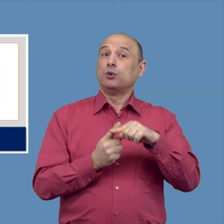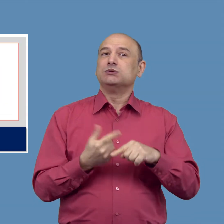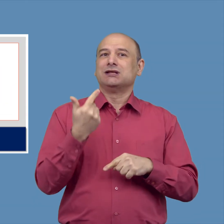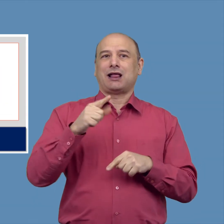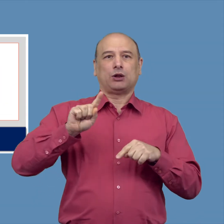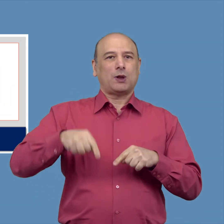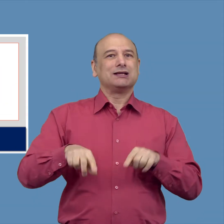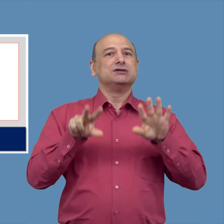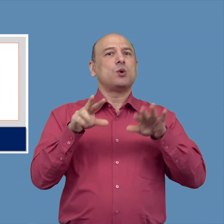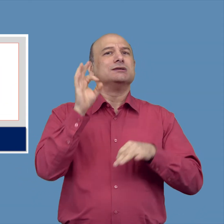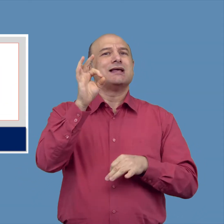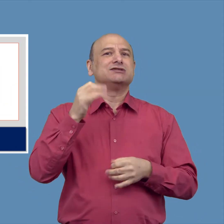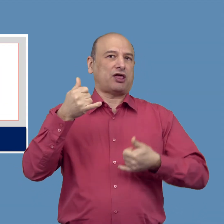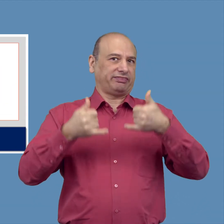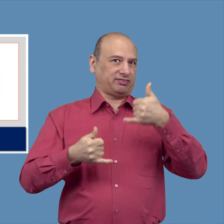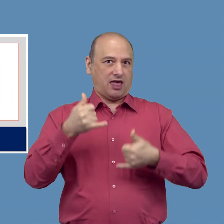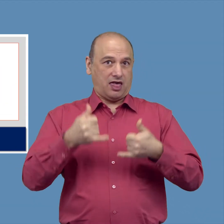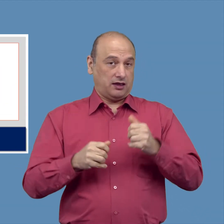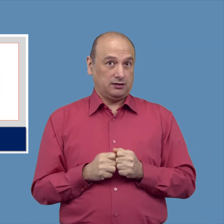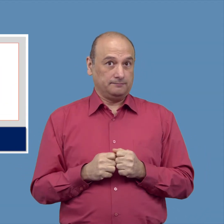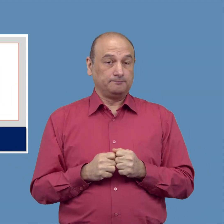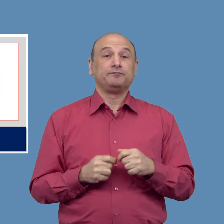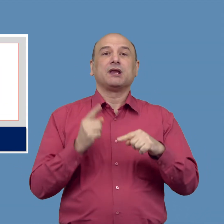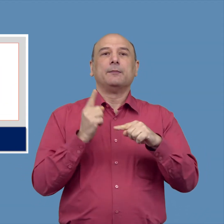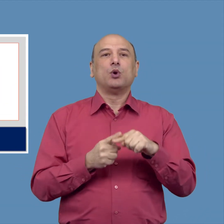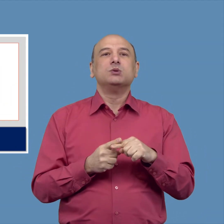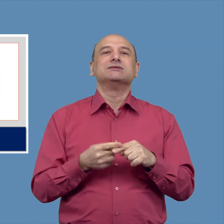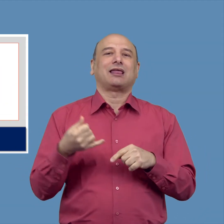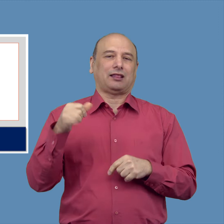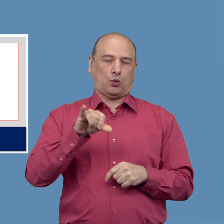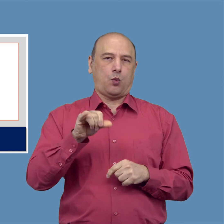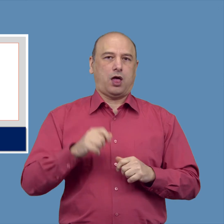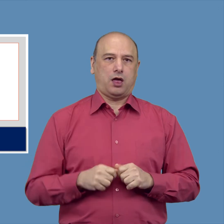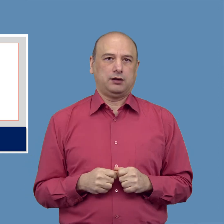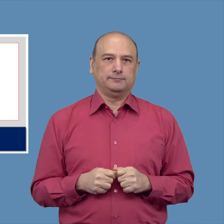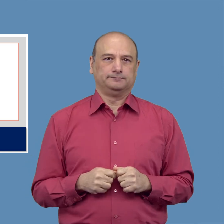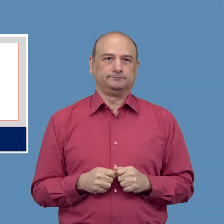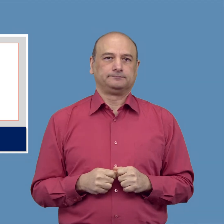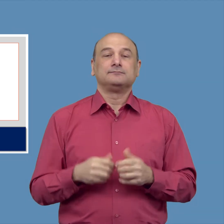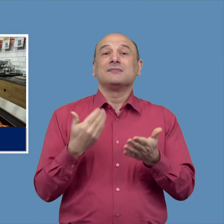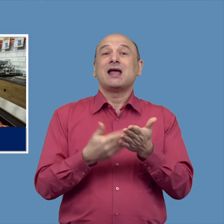2,8 százalékos zsírtartalmú UHT tehéntej - finomított napraforgó-étolaj